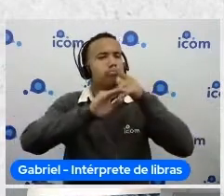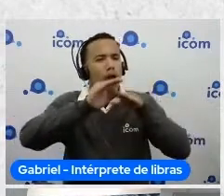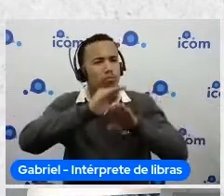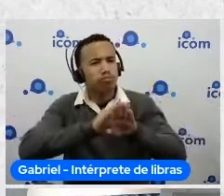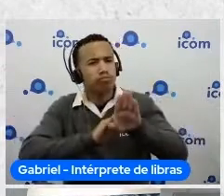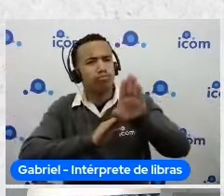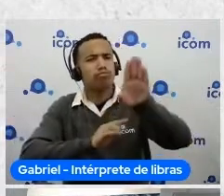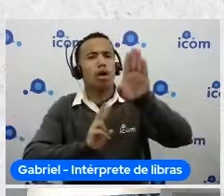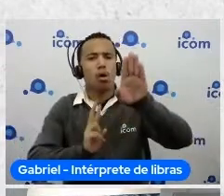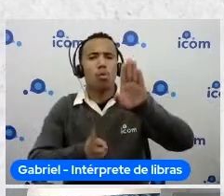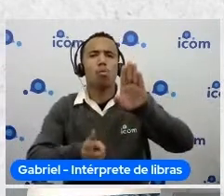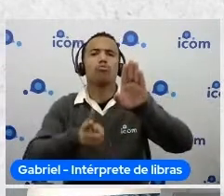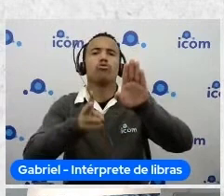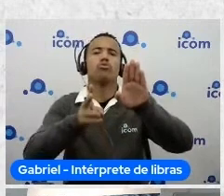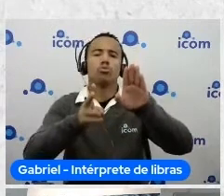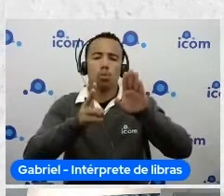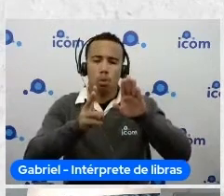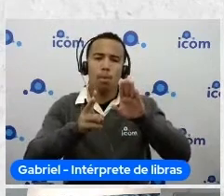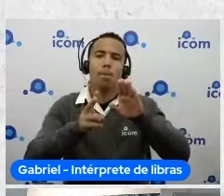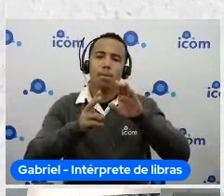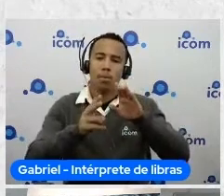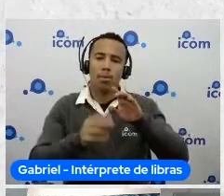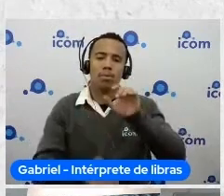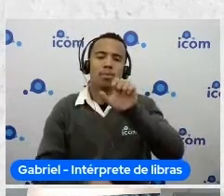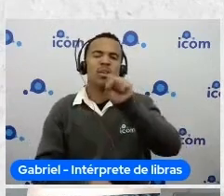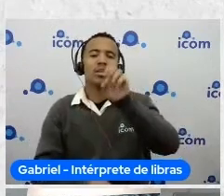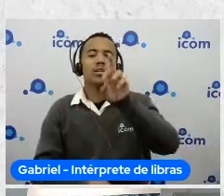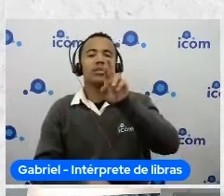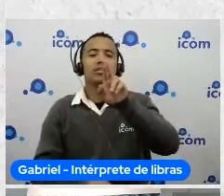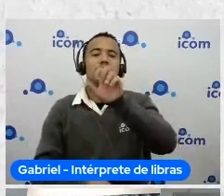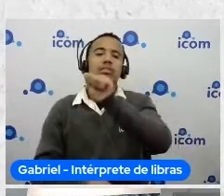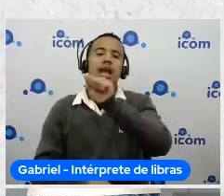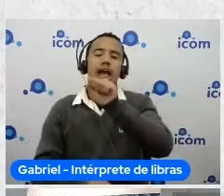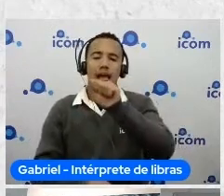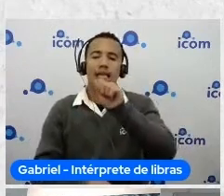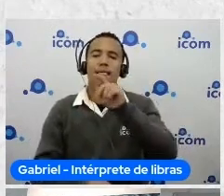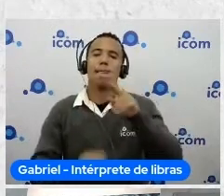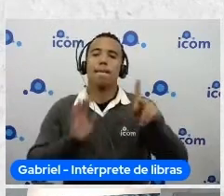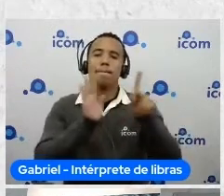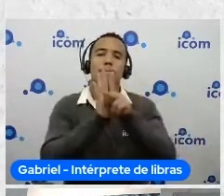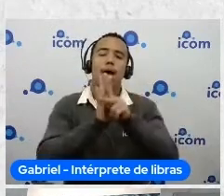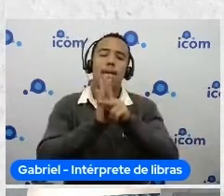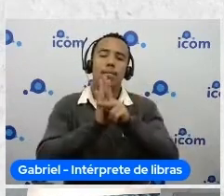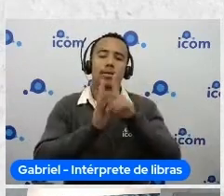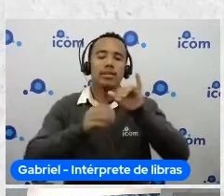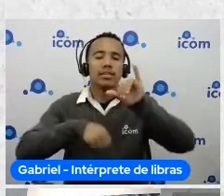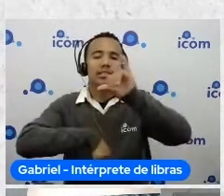começa a frear, depois que passa a serra, pela nossa estação de válvulas que fica na cidade de Tombos,